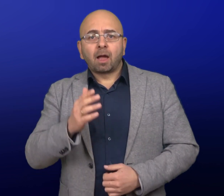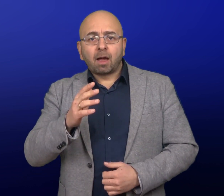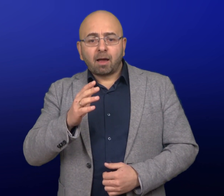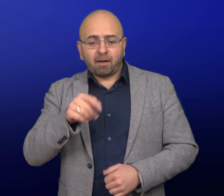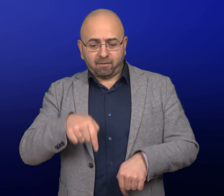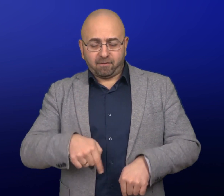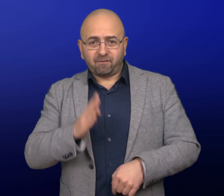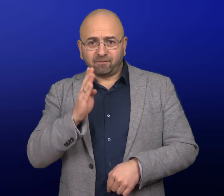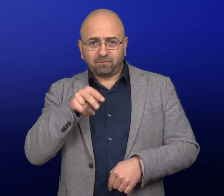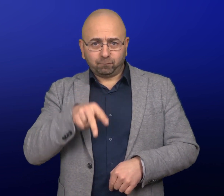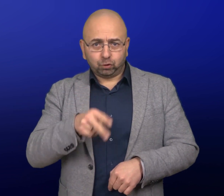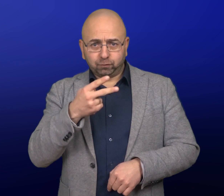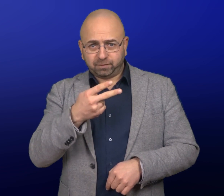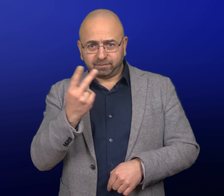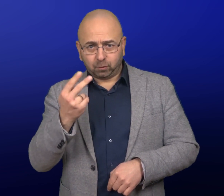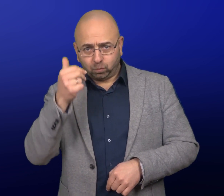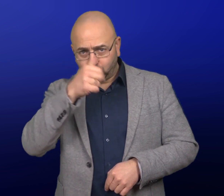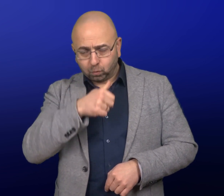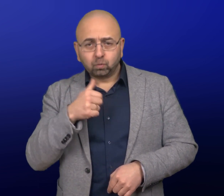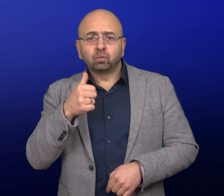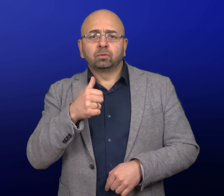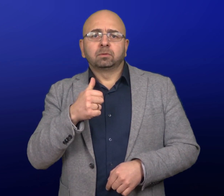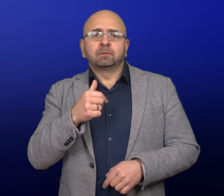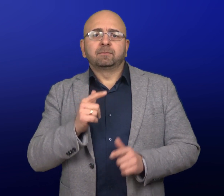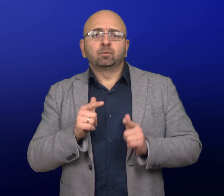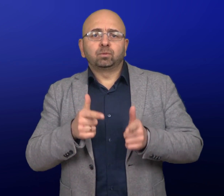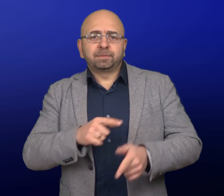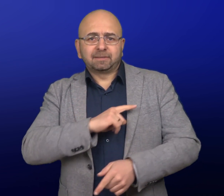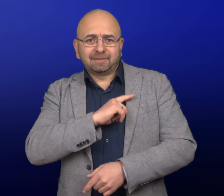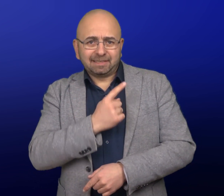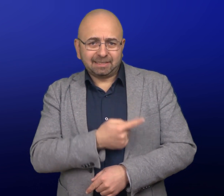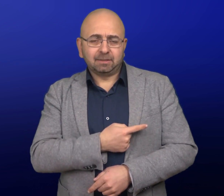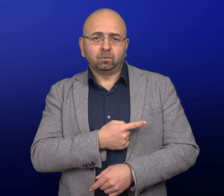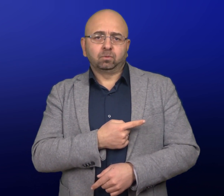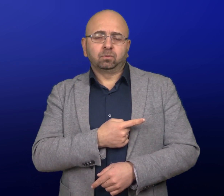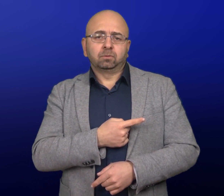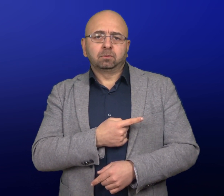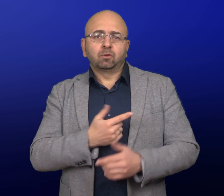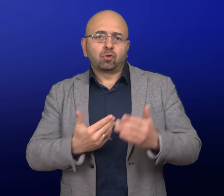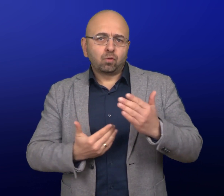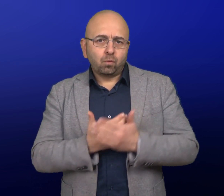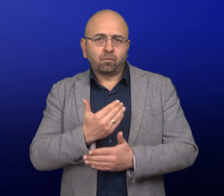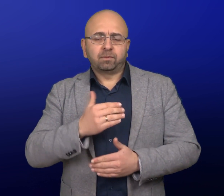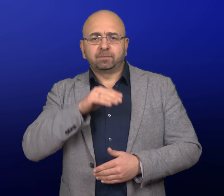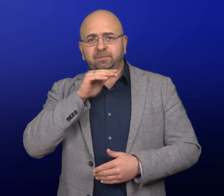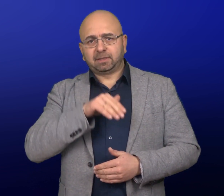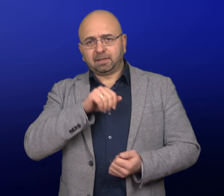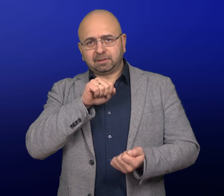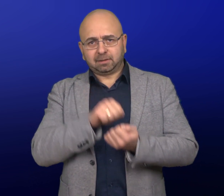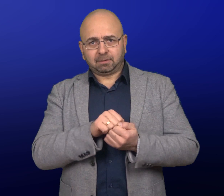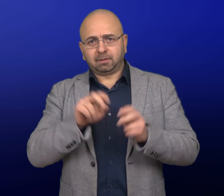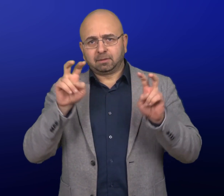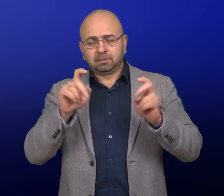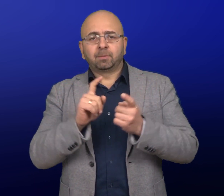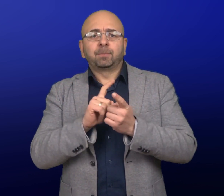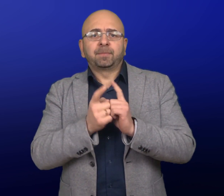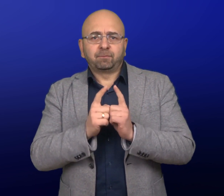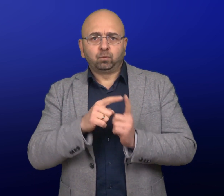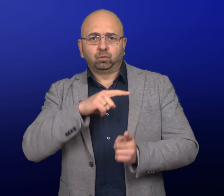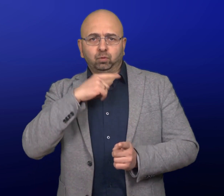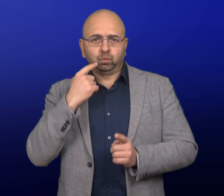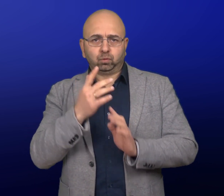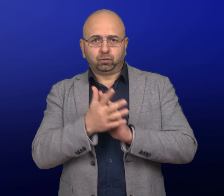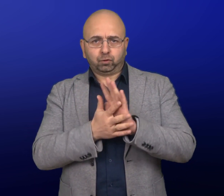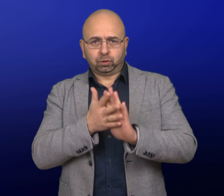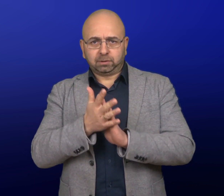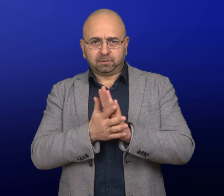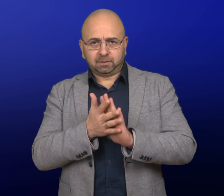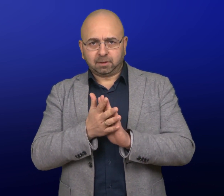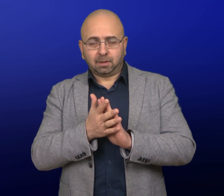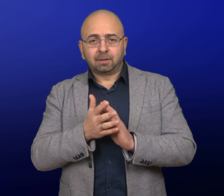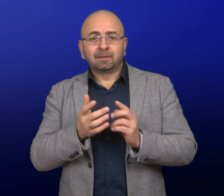В 2022 году вступил в силу новый профессиональный стандарт «Переводчик русского жестового языка».